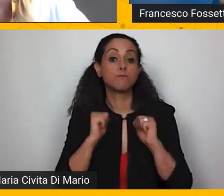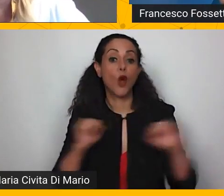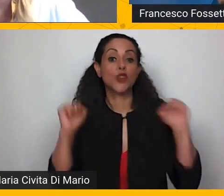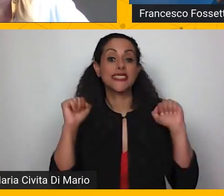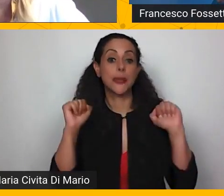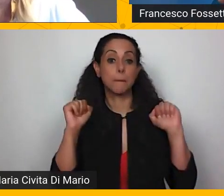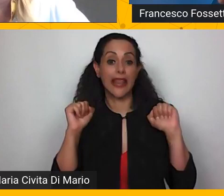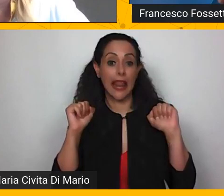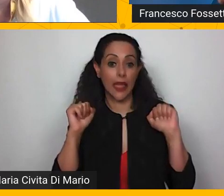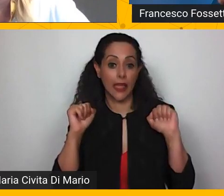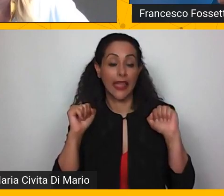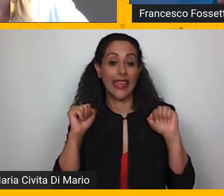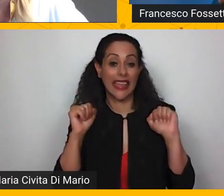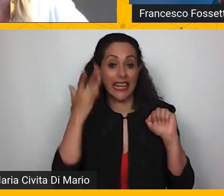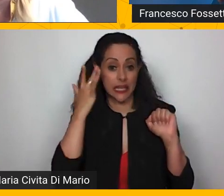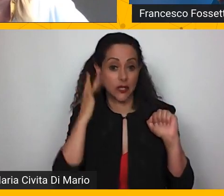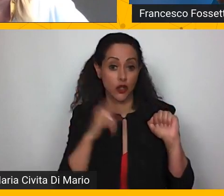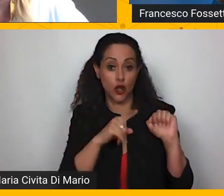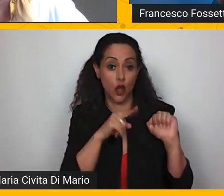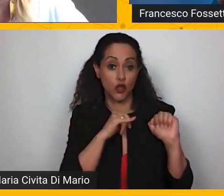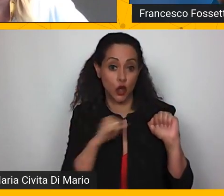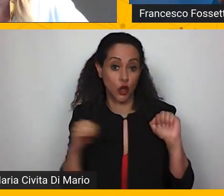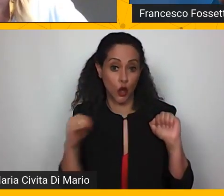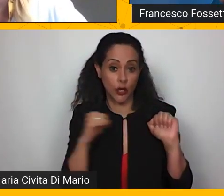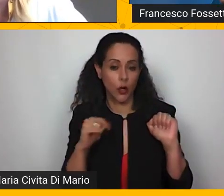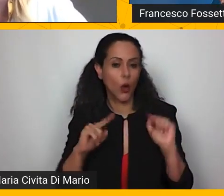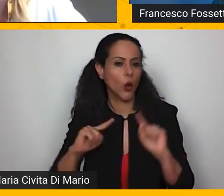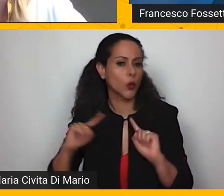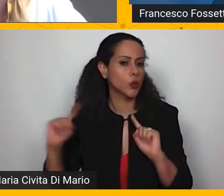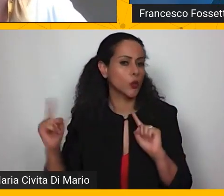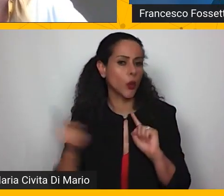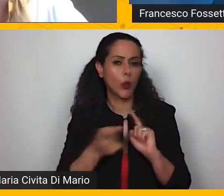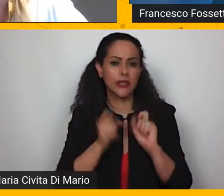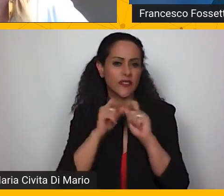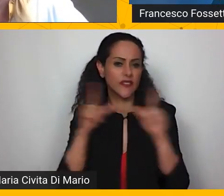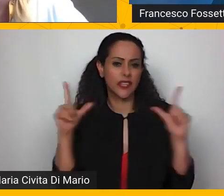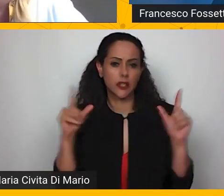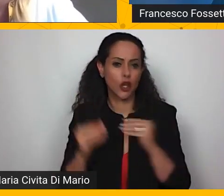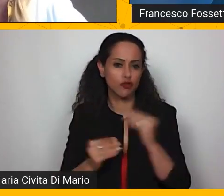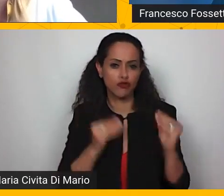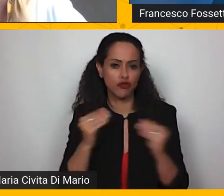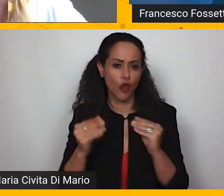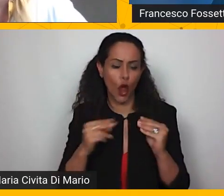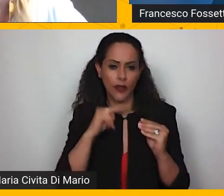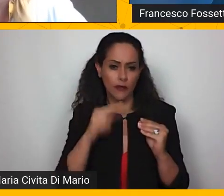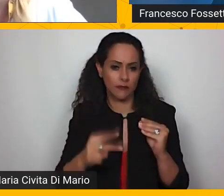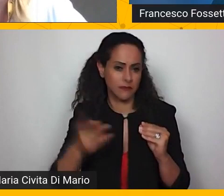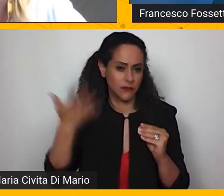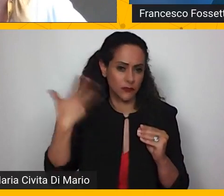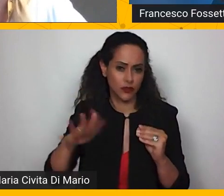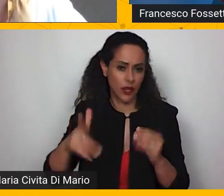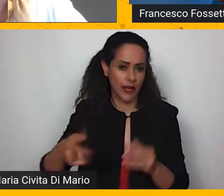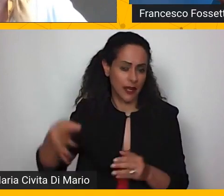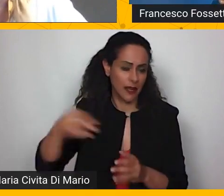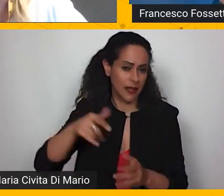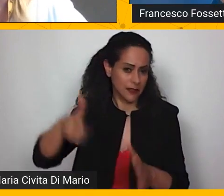esiste un possibile rischio fra l'altro voglio ribadire un'altra cosa. Tutti i videogiochi che abbiamo citato